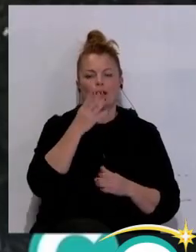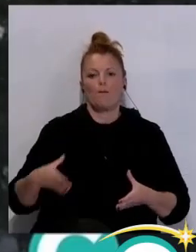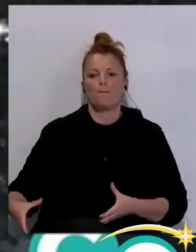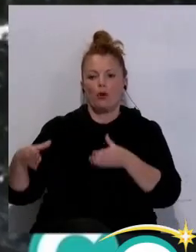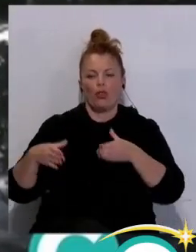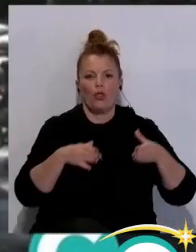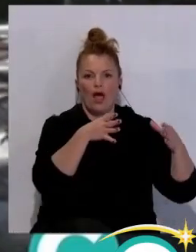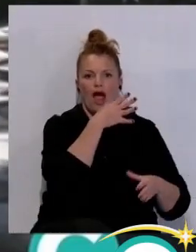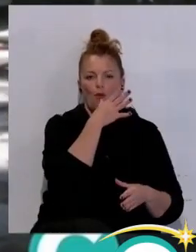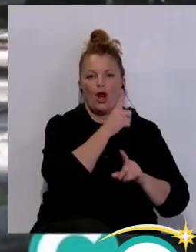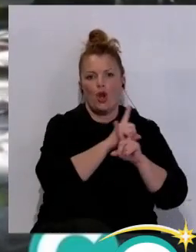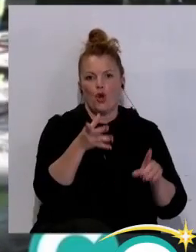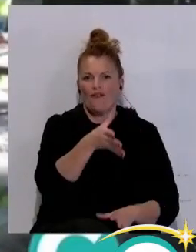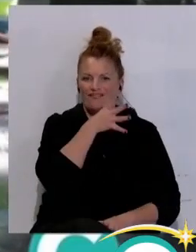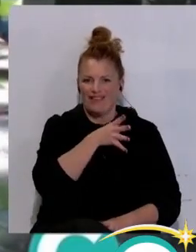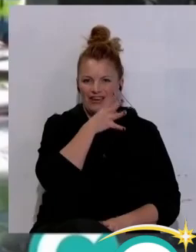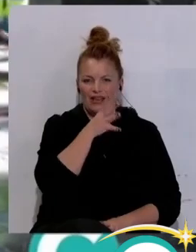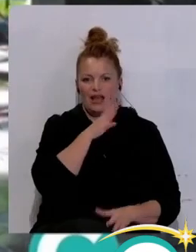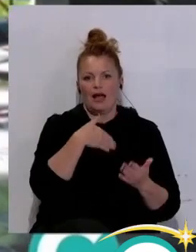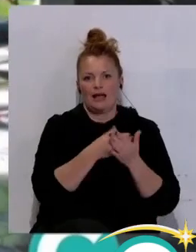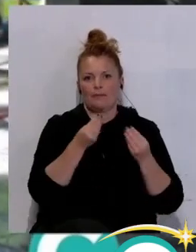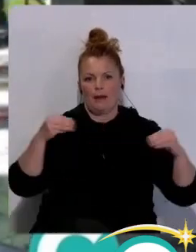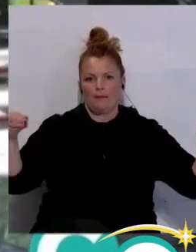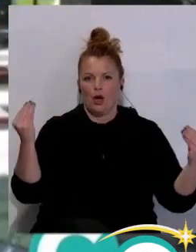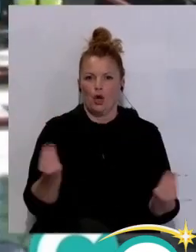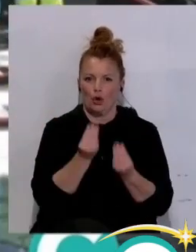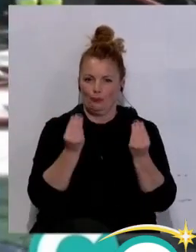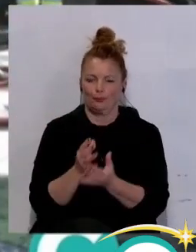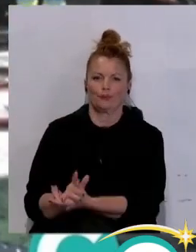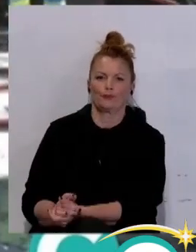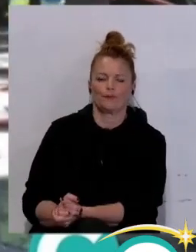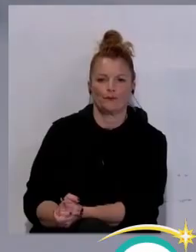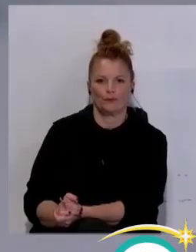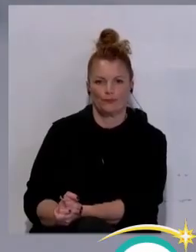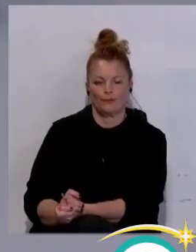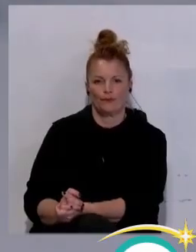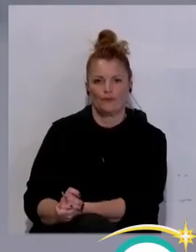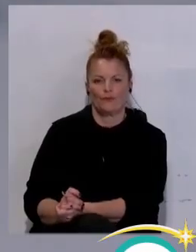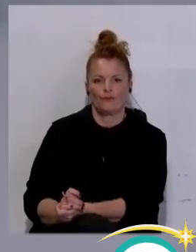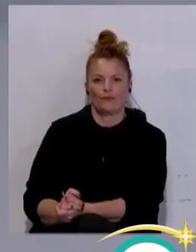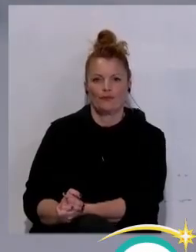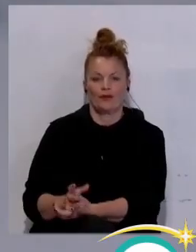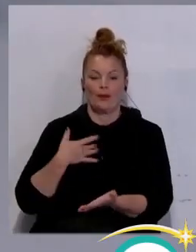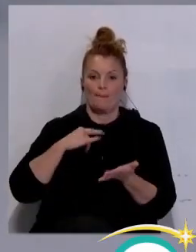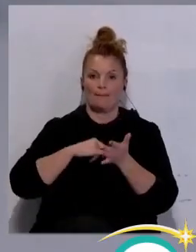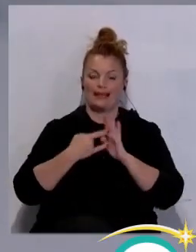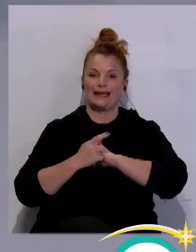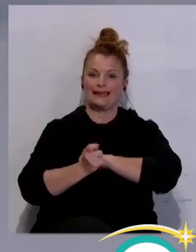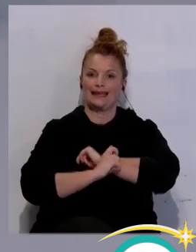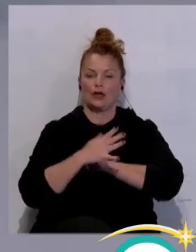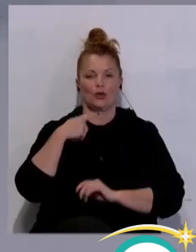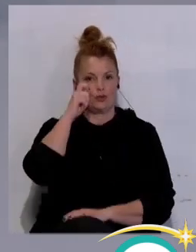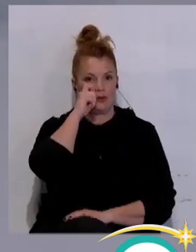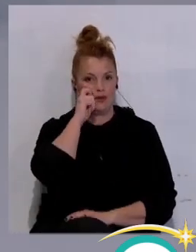no potable a los que esperan sumar más y el plan estratégico de turismo de la ciudad defenderá un